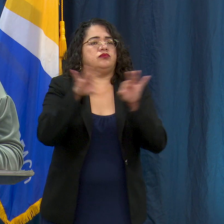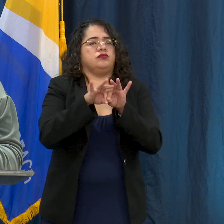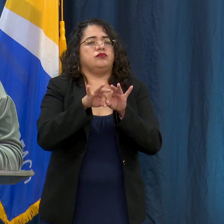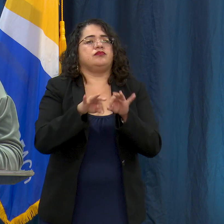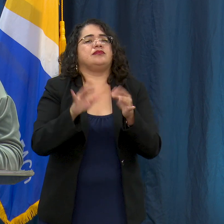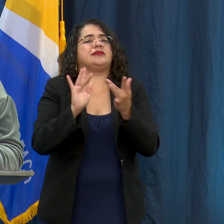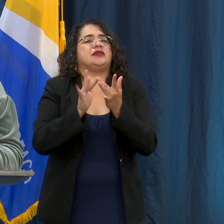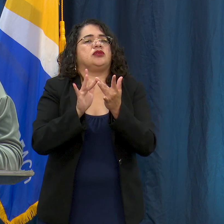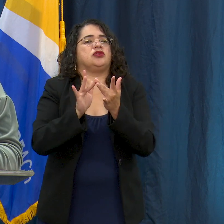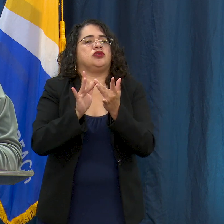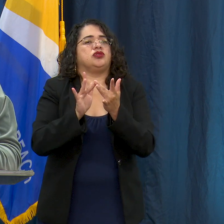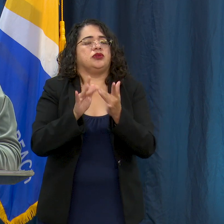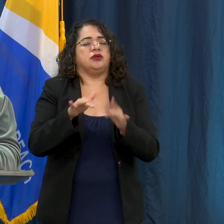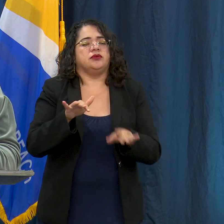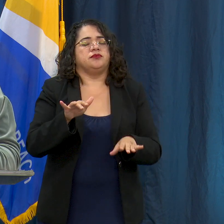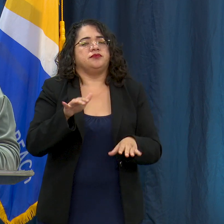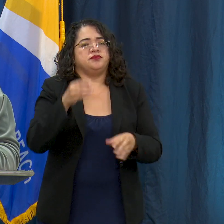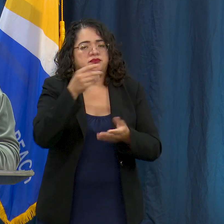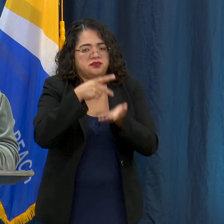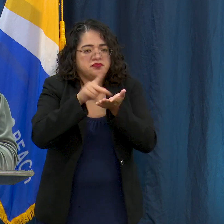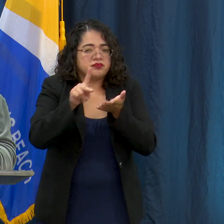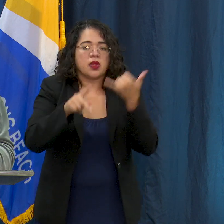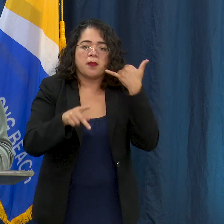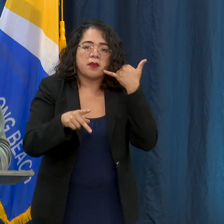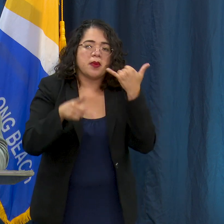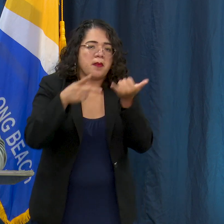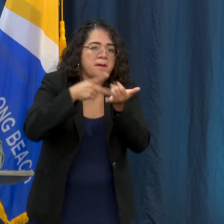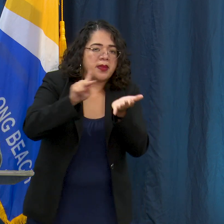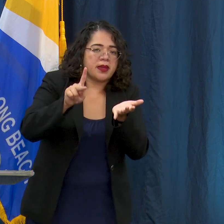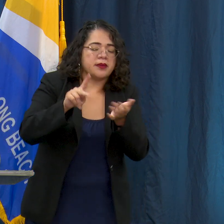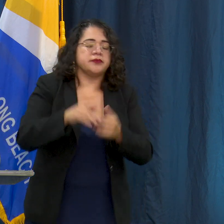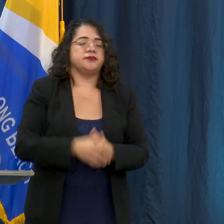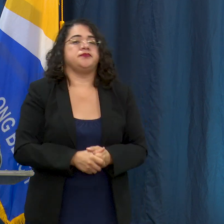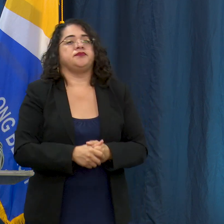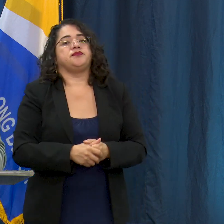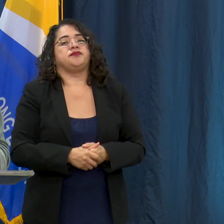contacto sobre el teléfono intent a limit our las recetas a la farmacia